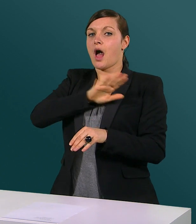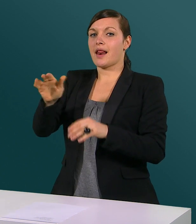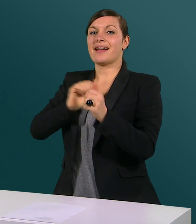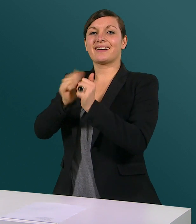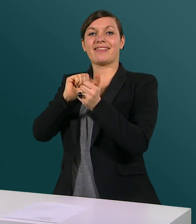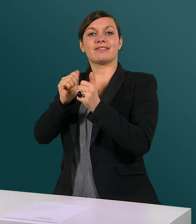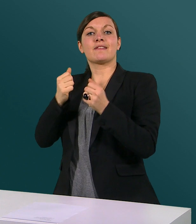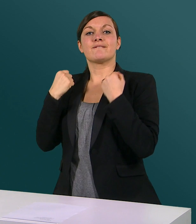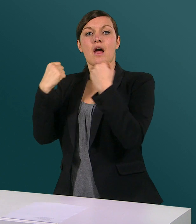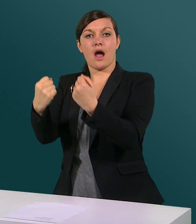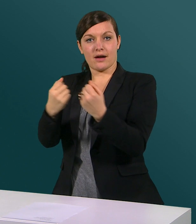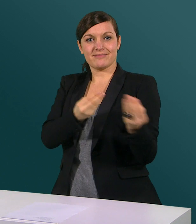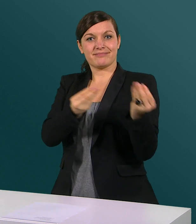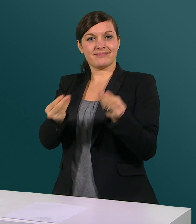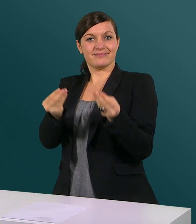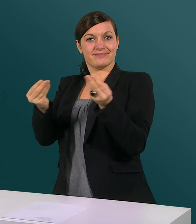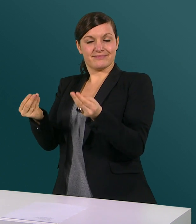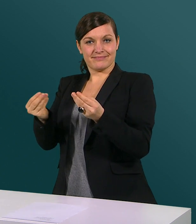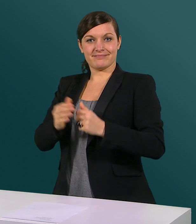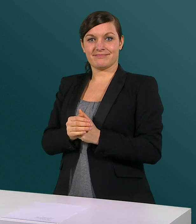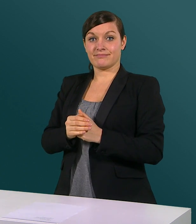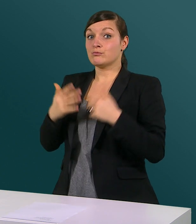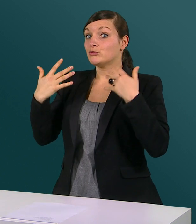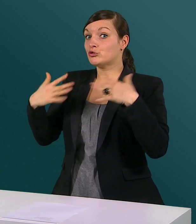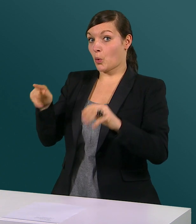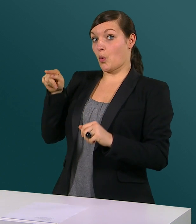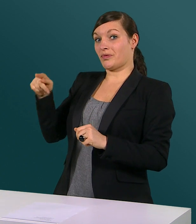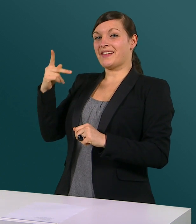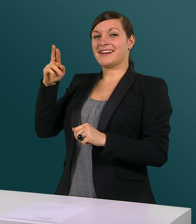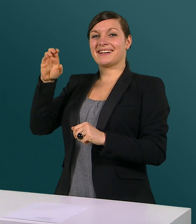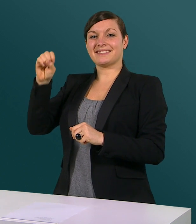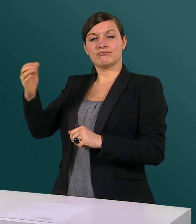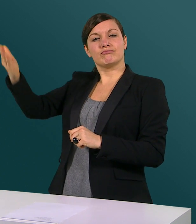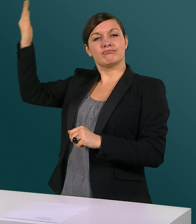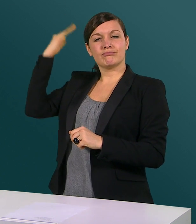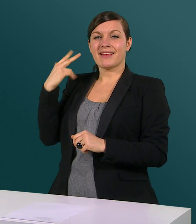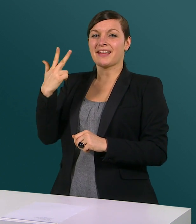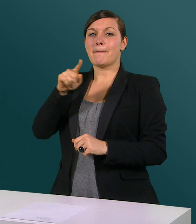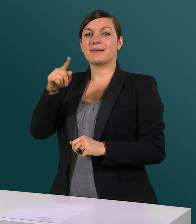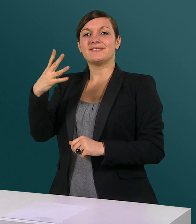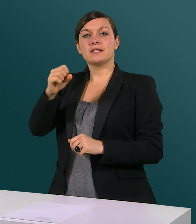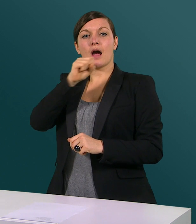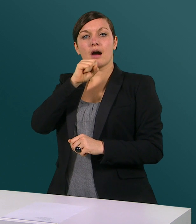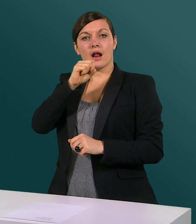sind alles Rennfahrer, das liegt in der Familie. Bereits als Kris drei, vier Jahre war,